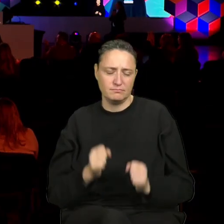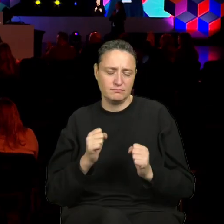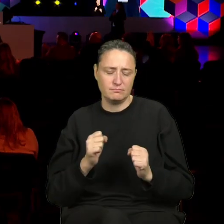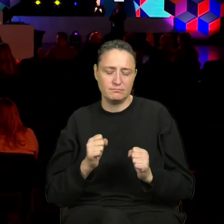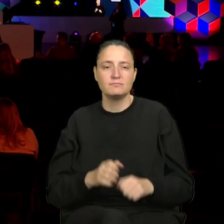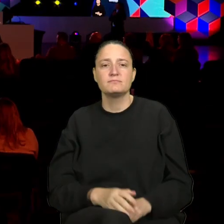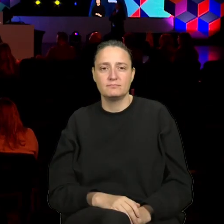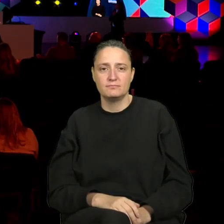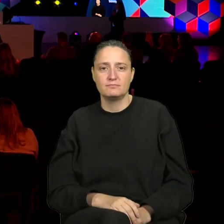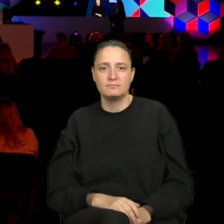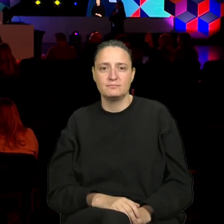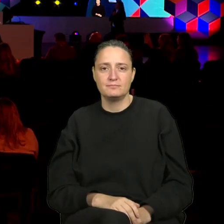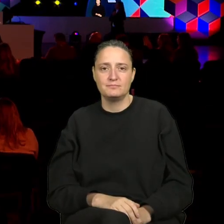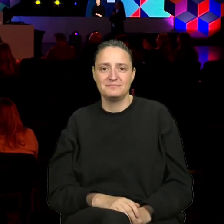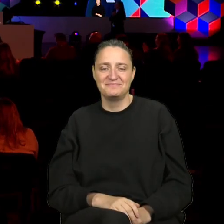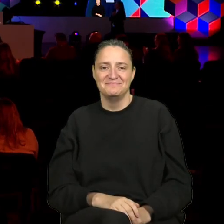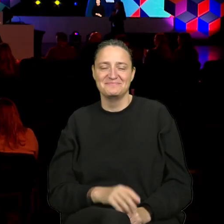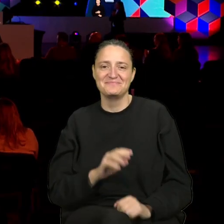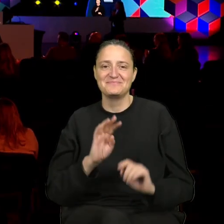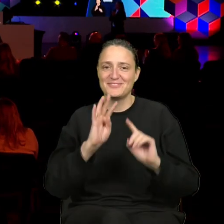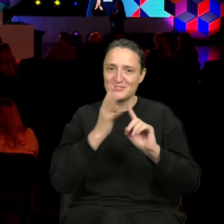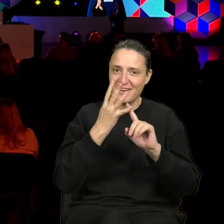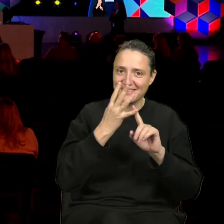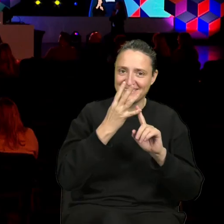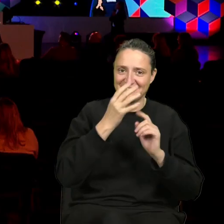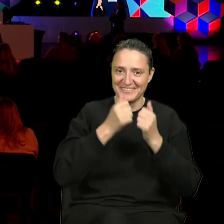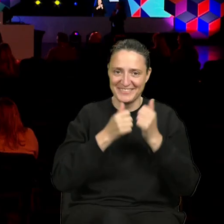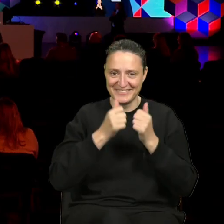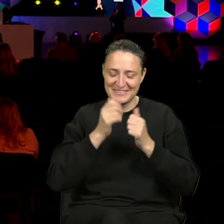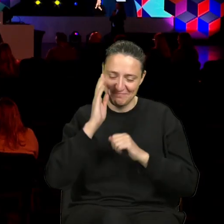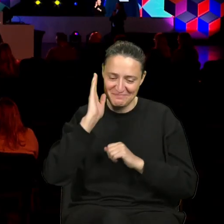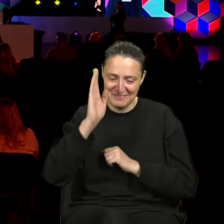że już wiem, że będzie czwarta edycja. Możecie Państwo śledzić stronę internetową.